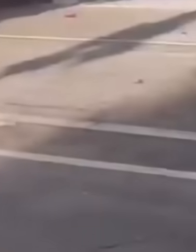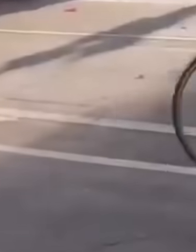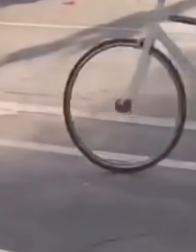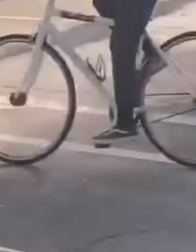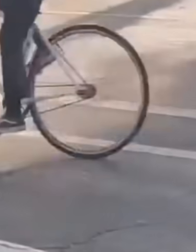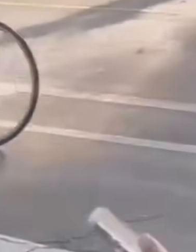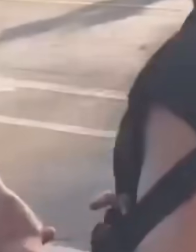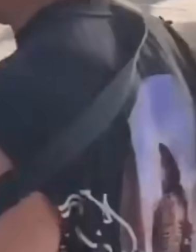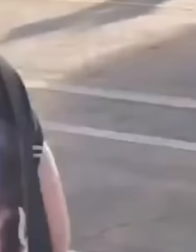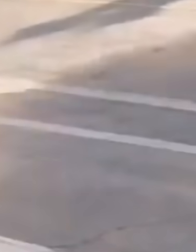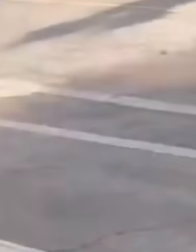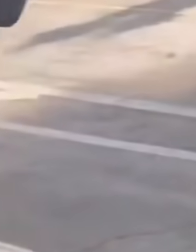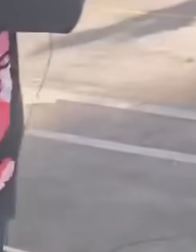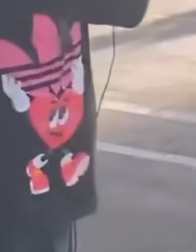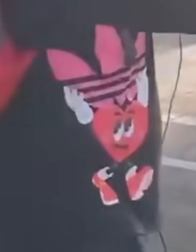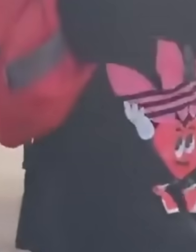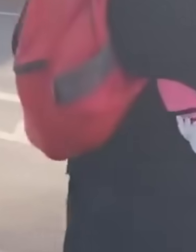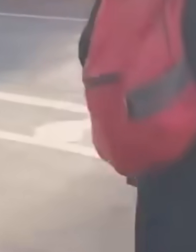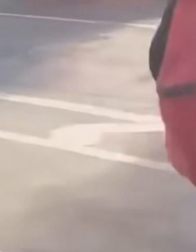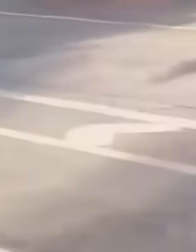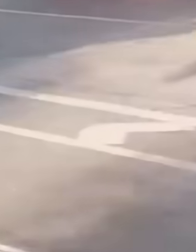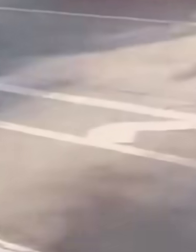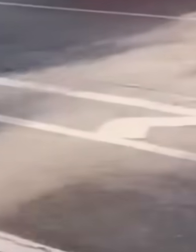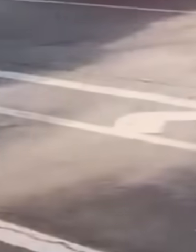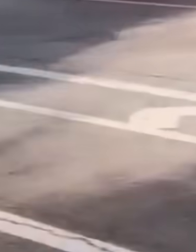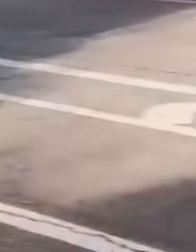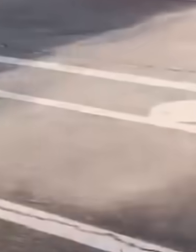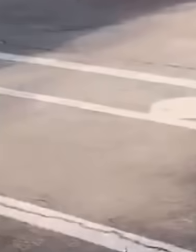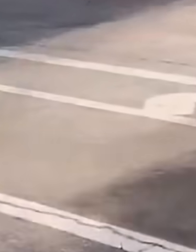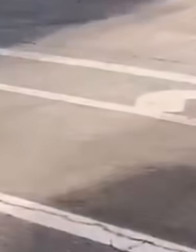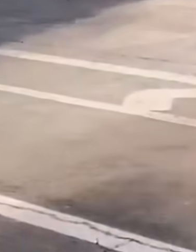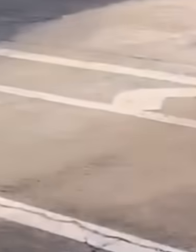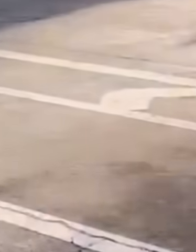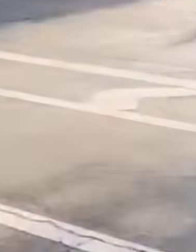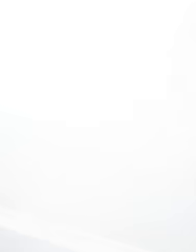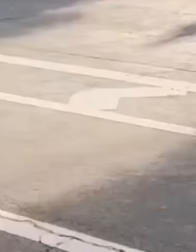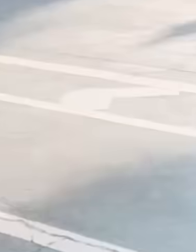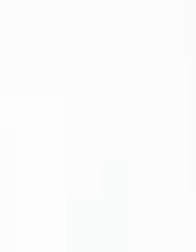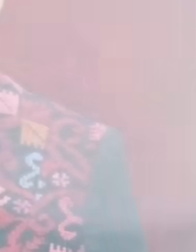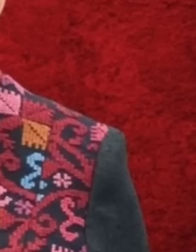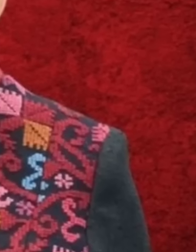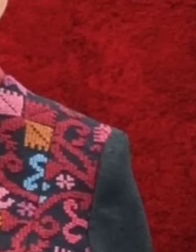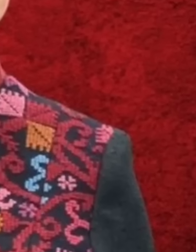en Los Ángeles y otras ciudades de Estados Unidos La primera reunión personal entre Donald Trump y